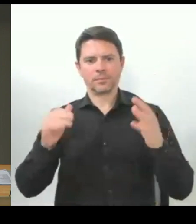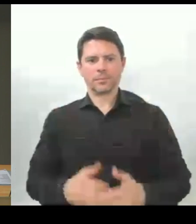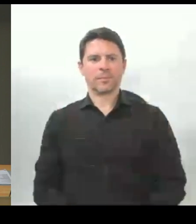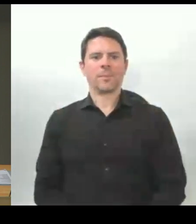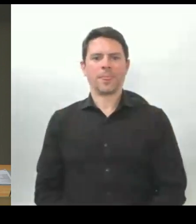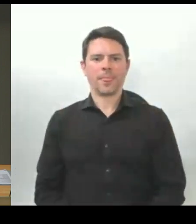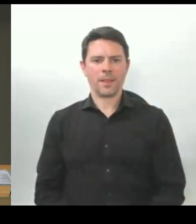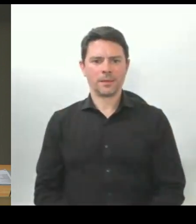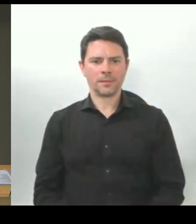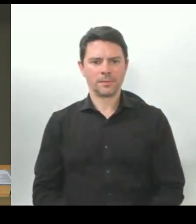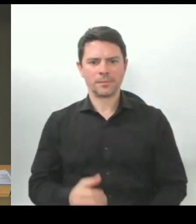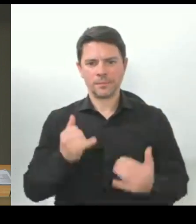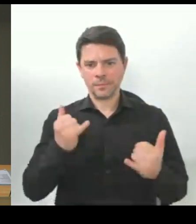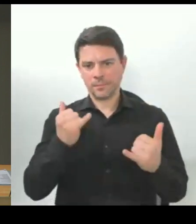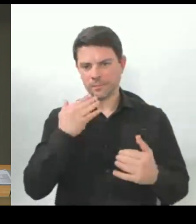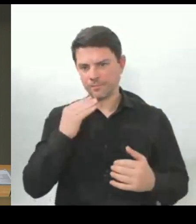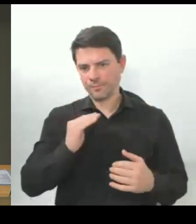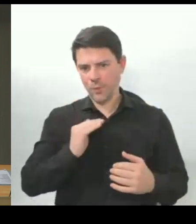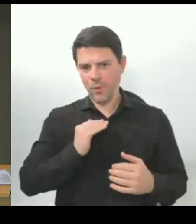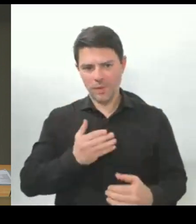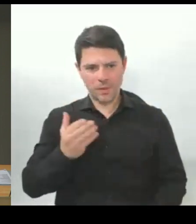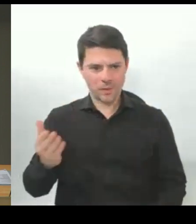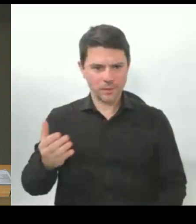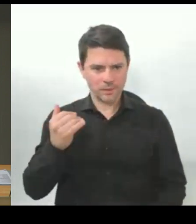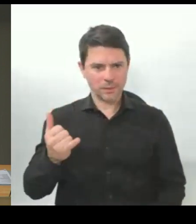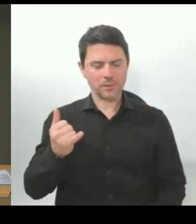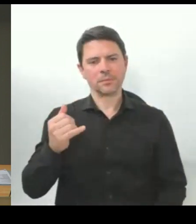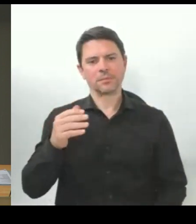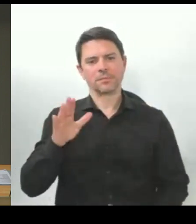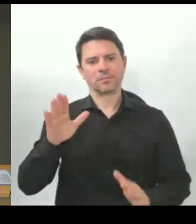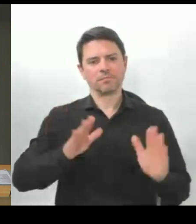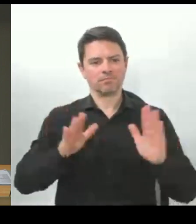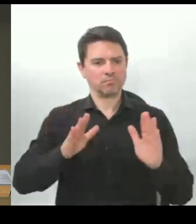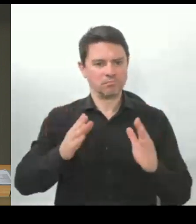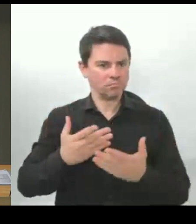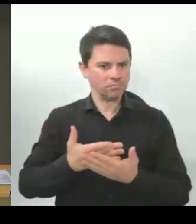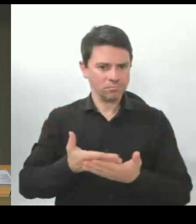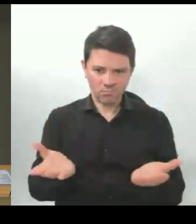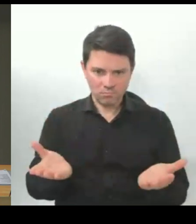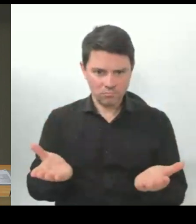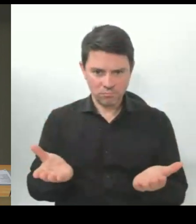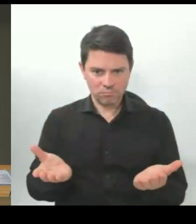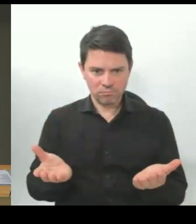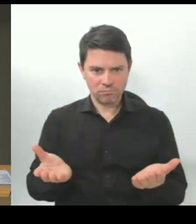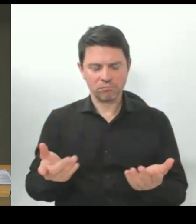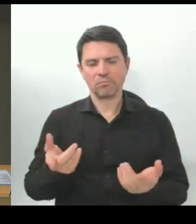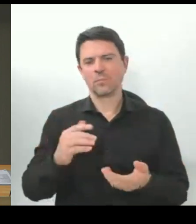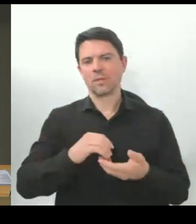Tagesordnungspunkt 37 Vorlage zur Kenntnisnahme. Gemäß Artikel 64 Absatz 3 der Verfassung von